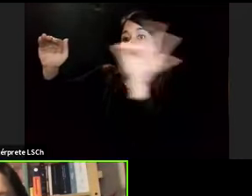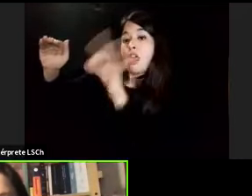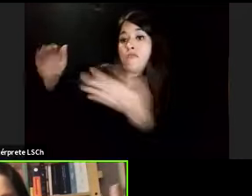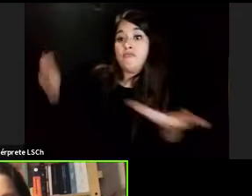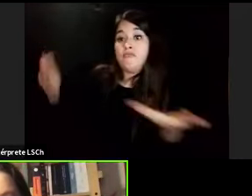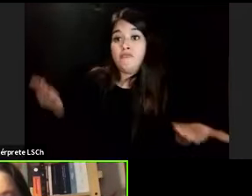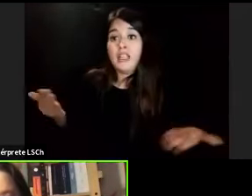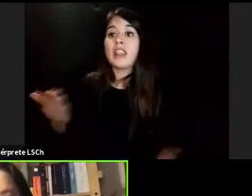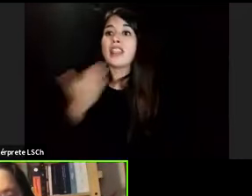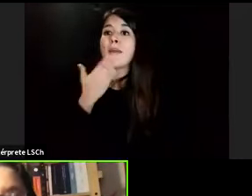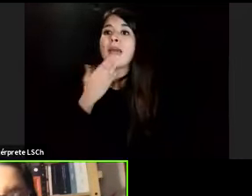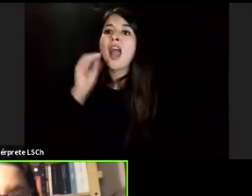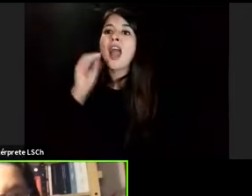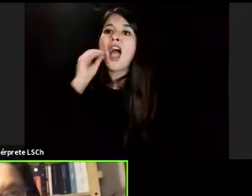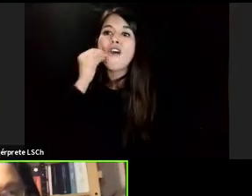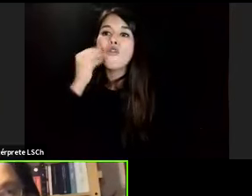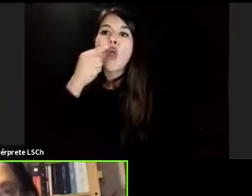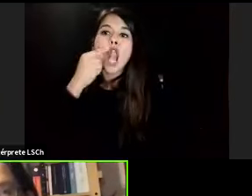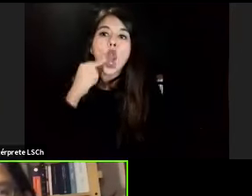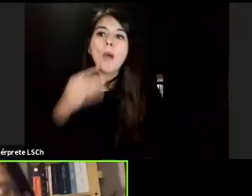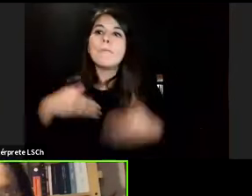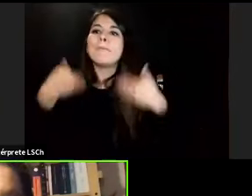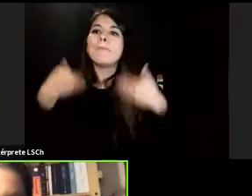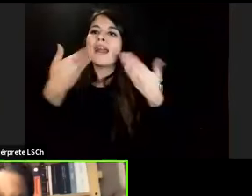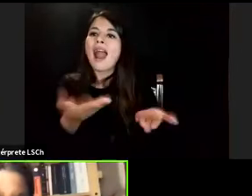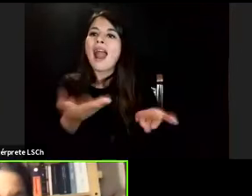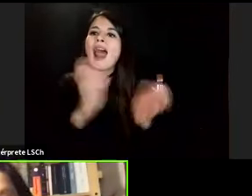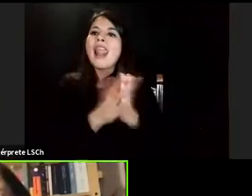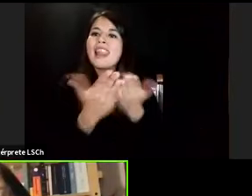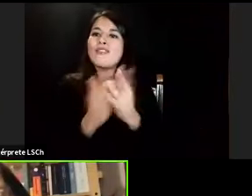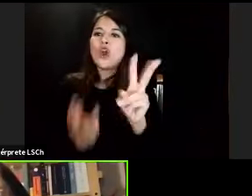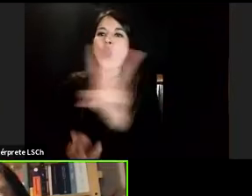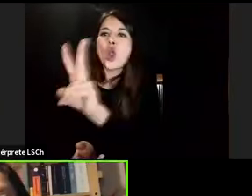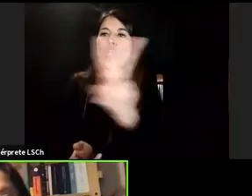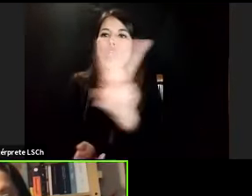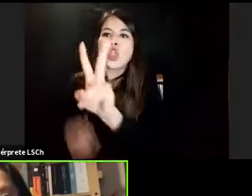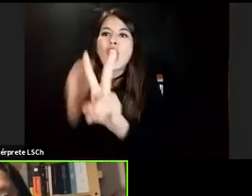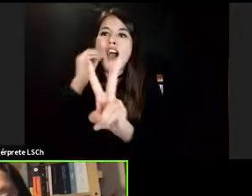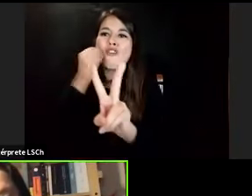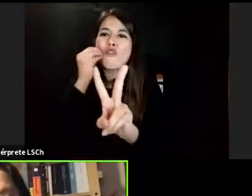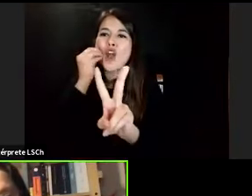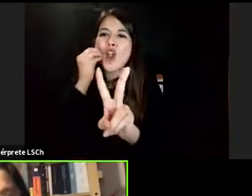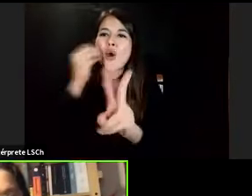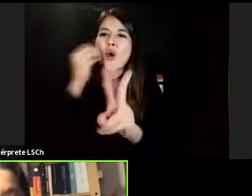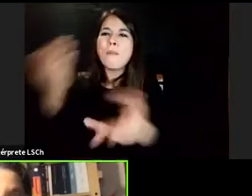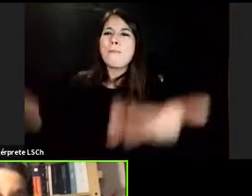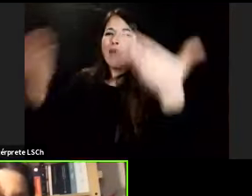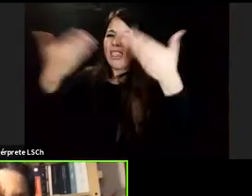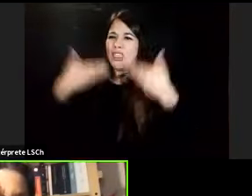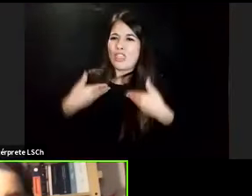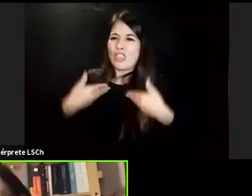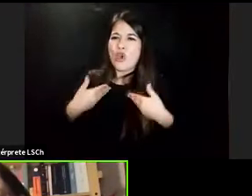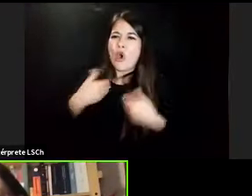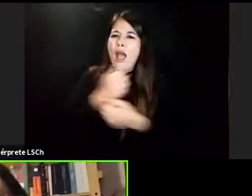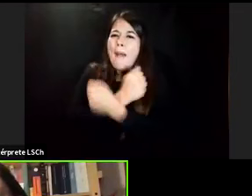libros físicos fueron mis dos grandes ejemplo si quieren me comentaron este amor mutante por los libros que yo te